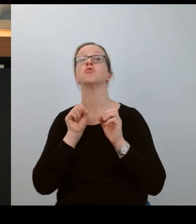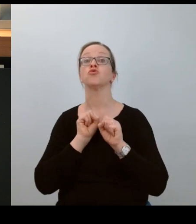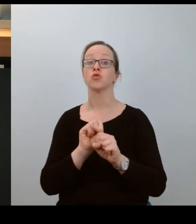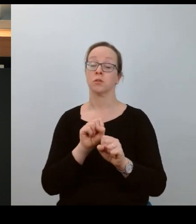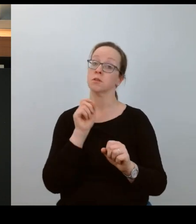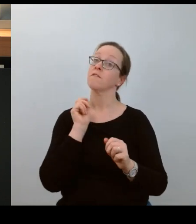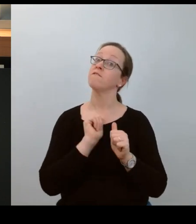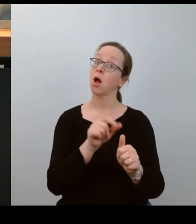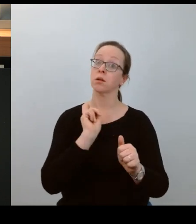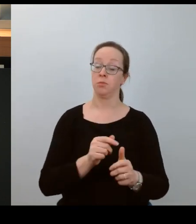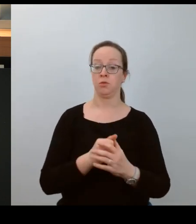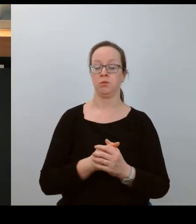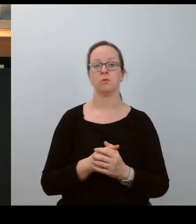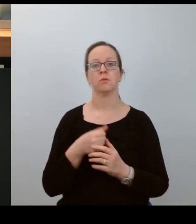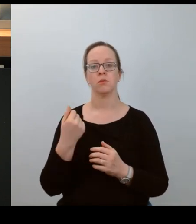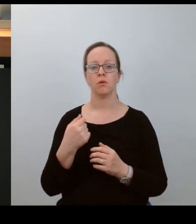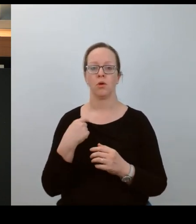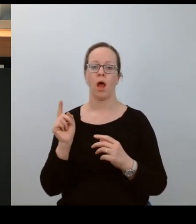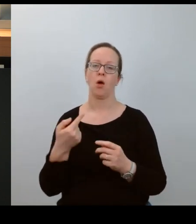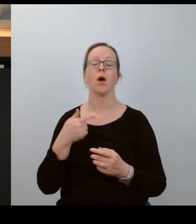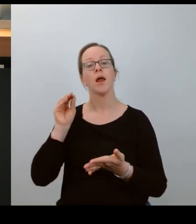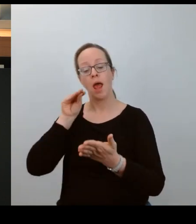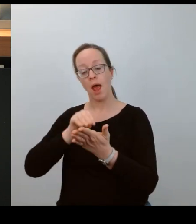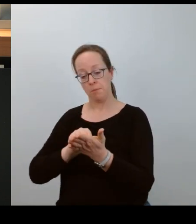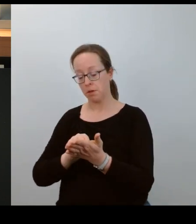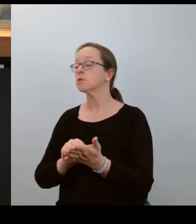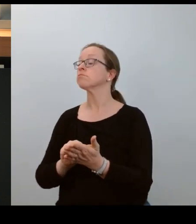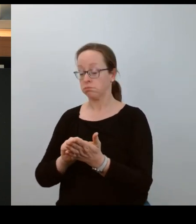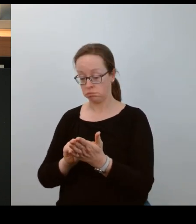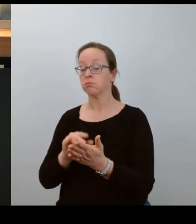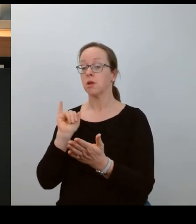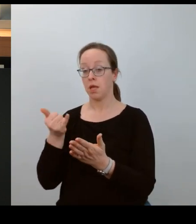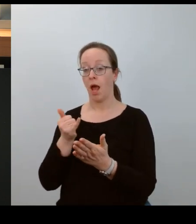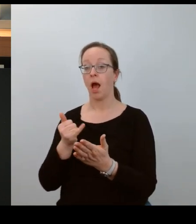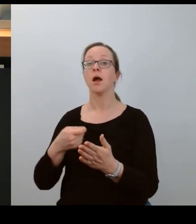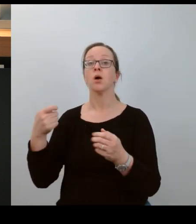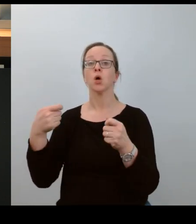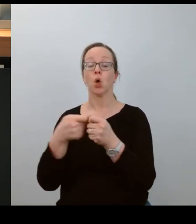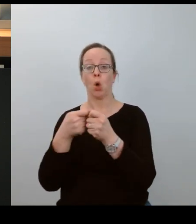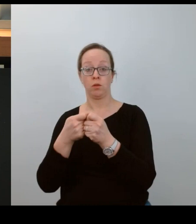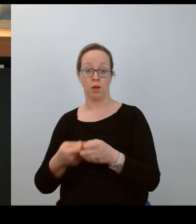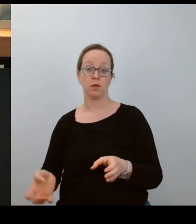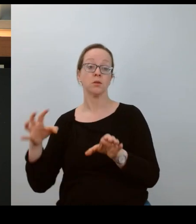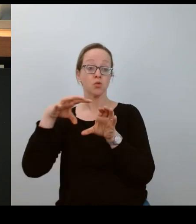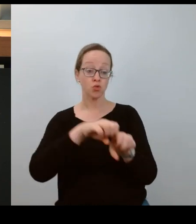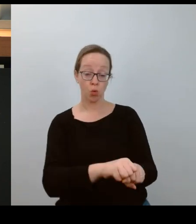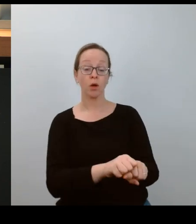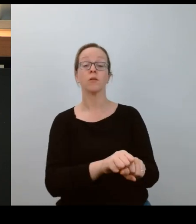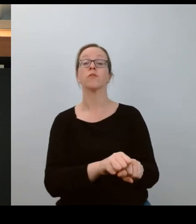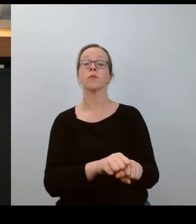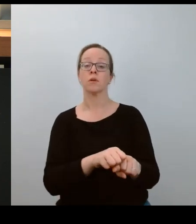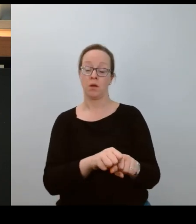offen verschicke. Im Zweifel gilt, Fragen Sie bei der Datenschutzbeauftragten nach. Dort wird Ihnen schnell und verständlich geholf.